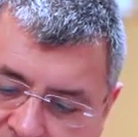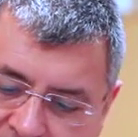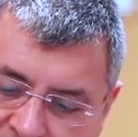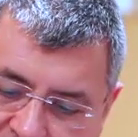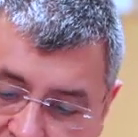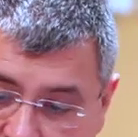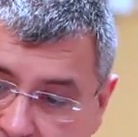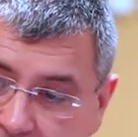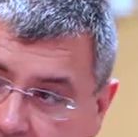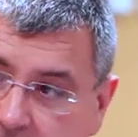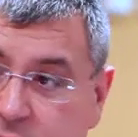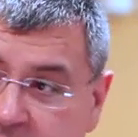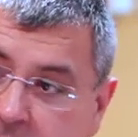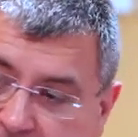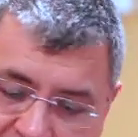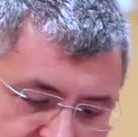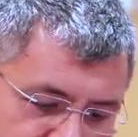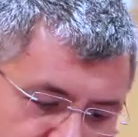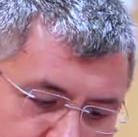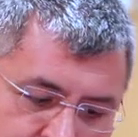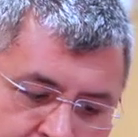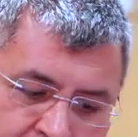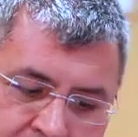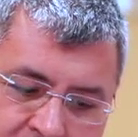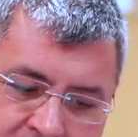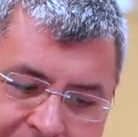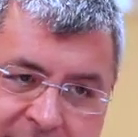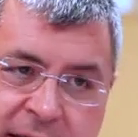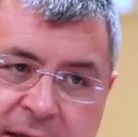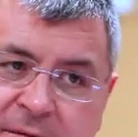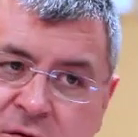política valenciana, o puede ser en la política española,